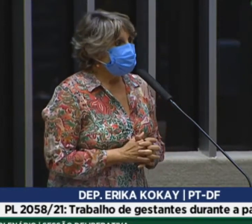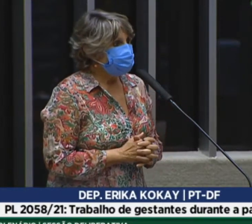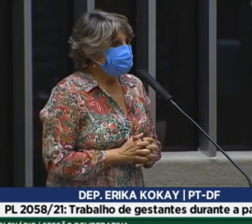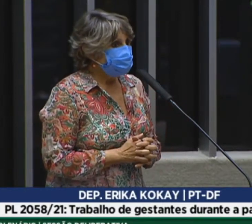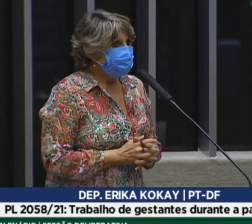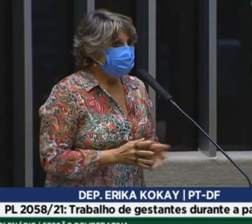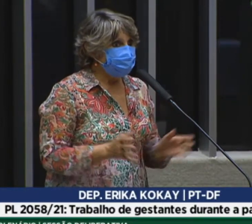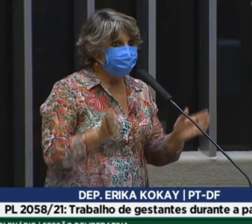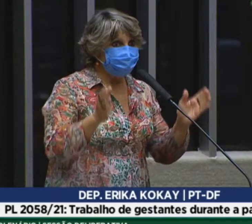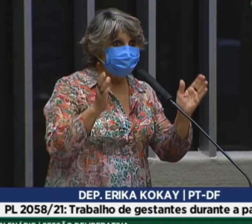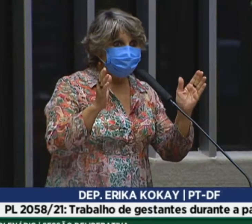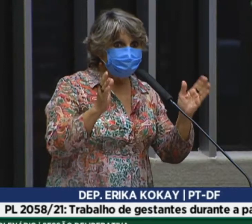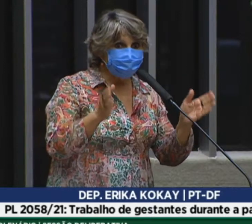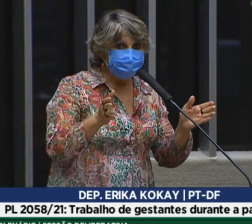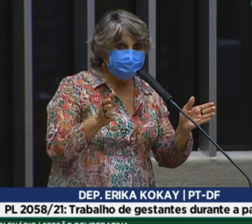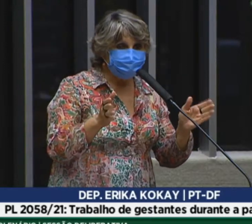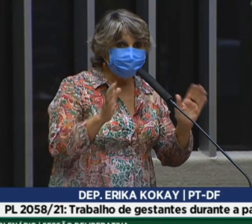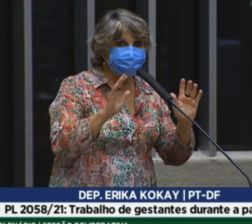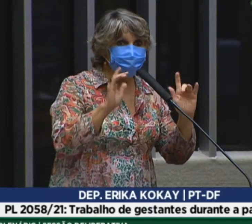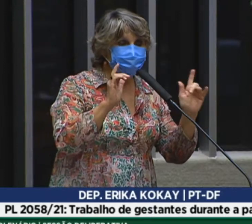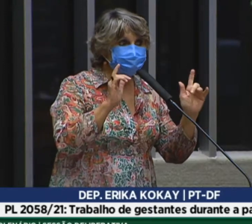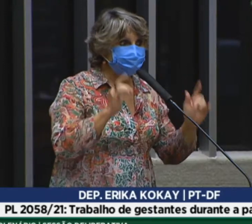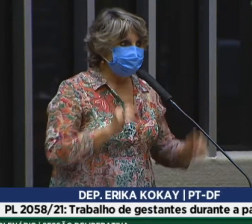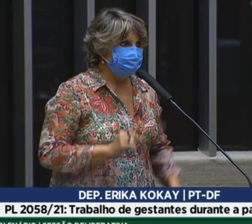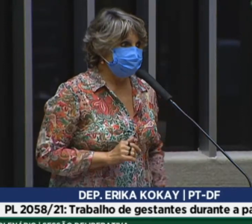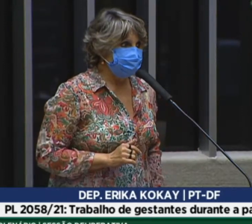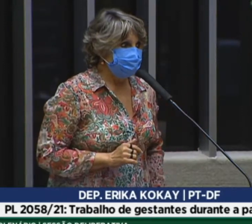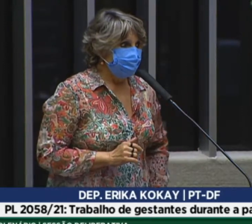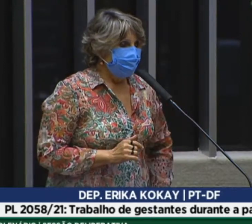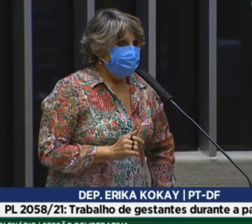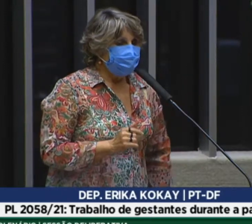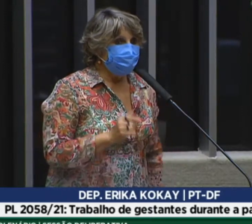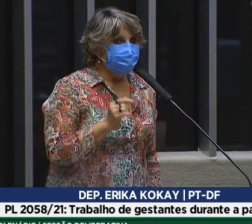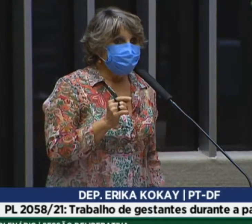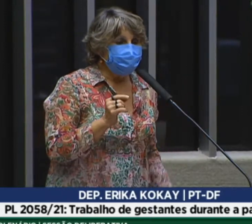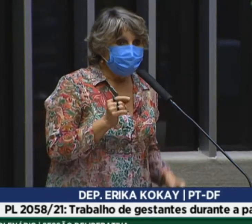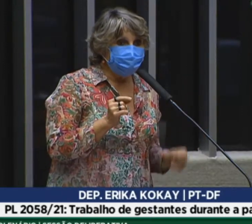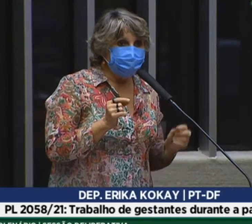POR UNANIMIDADE NAS DUAS CASAS. POR QUE HOUVE UM RECONHECIMENTO, QUE ESTA CASA